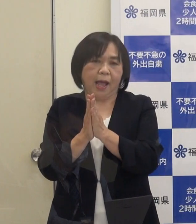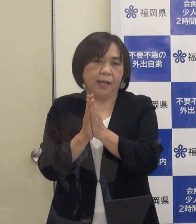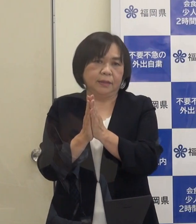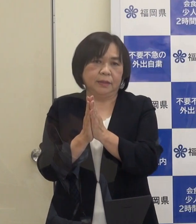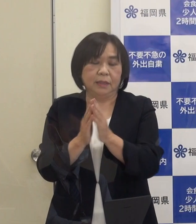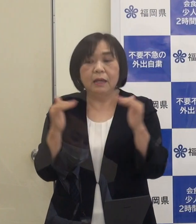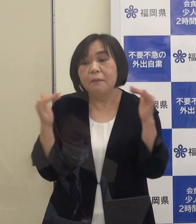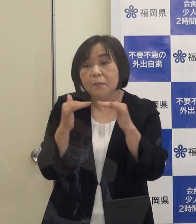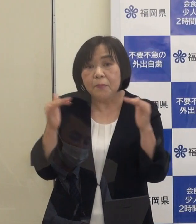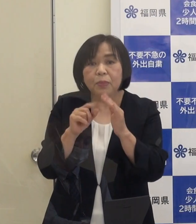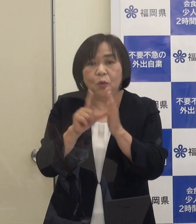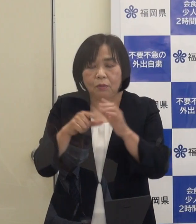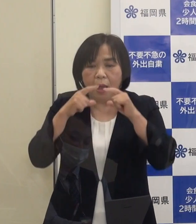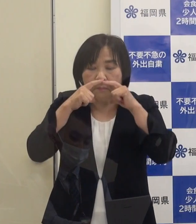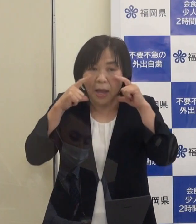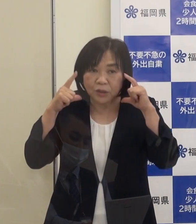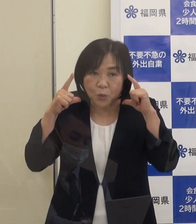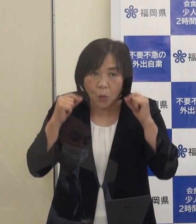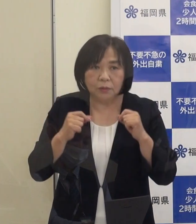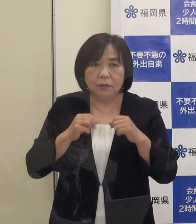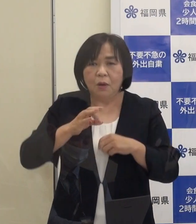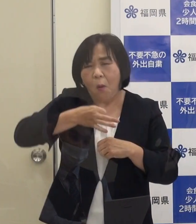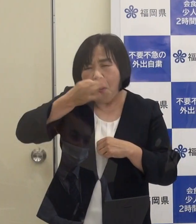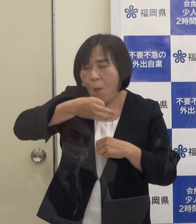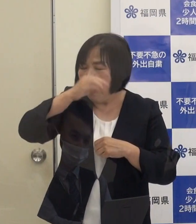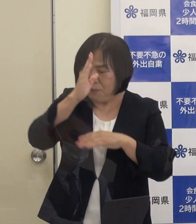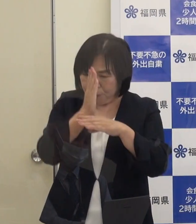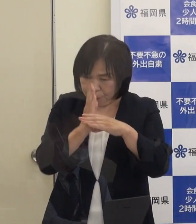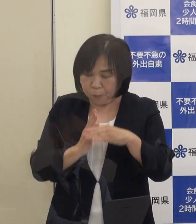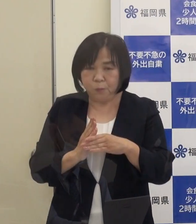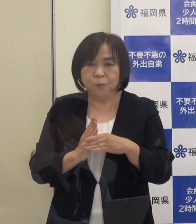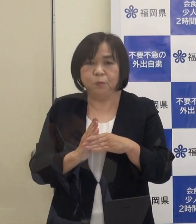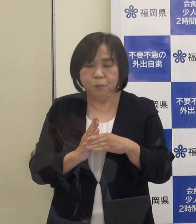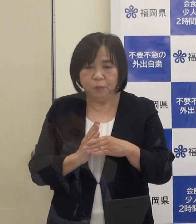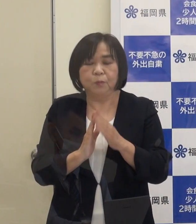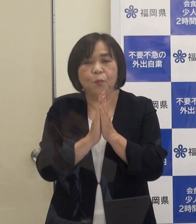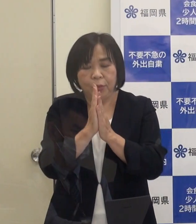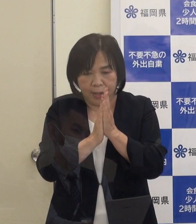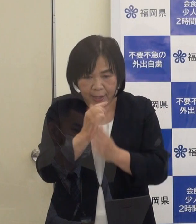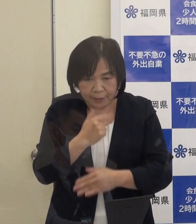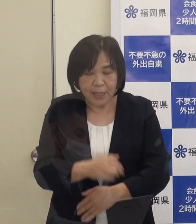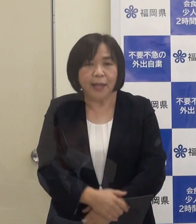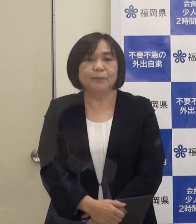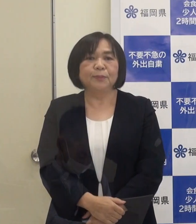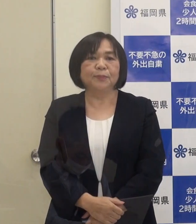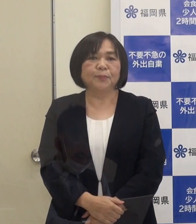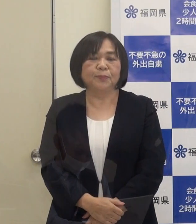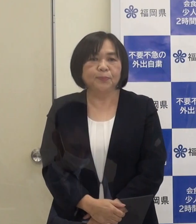会話の際はマスクを着けて 大声を避けるようお願いします